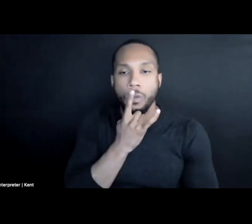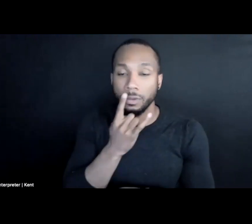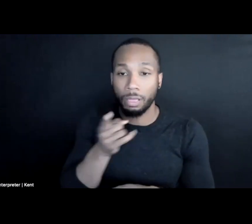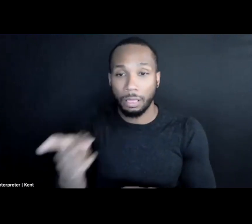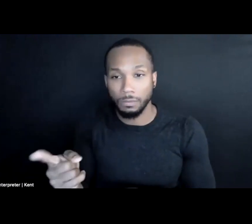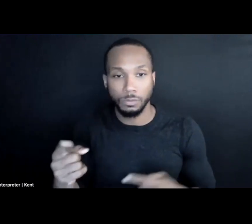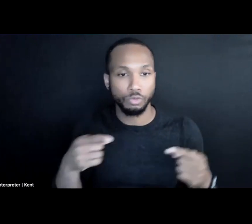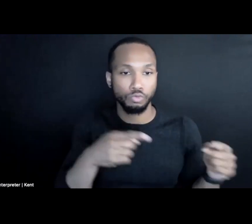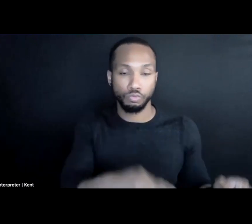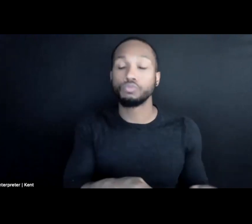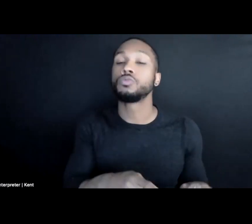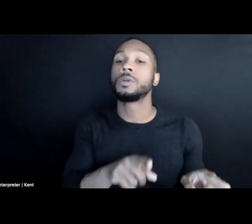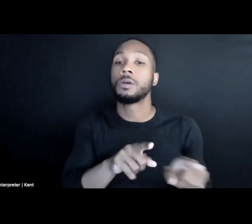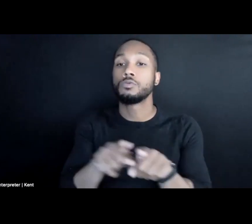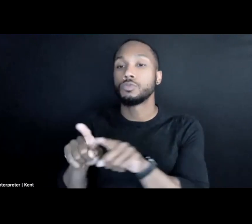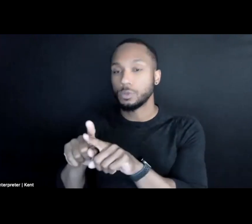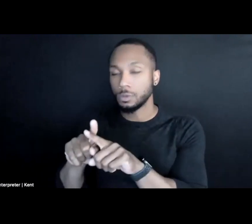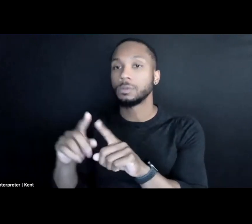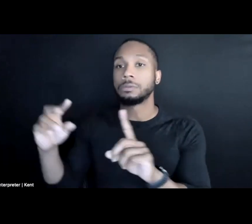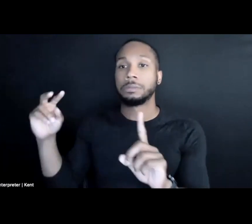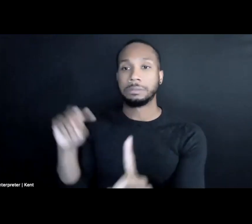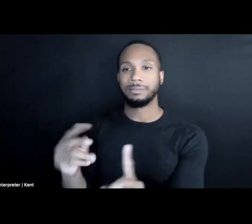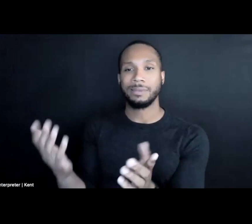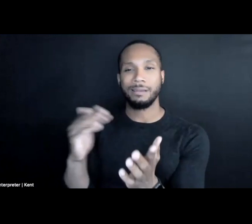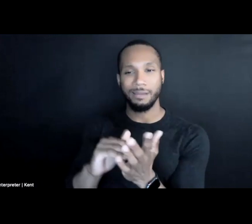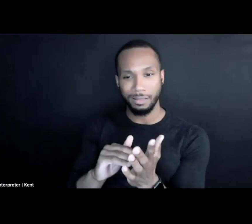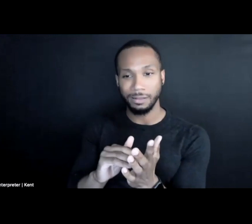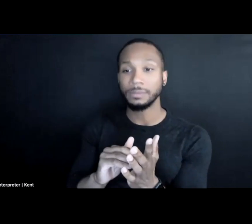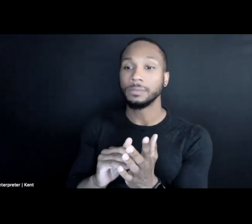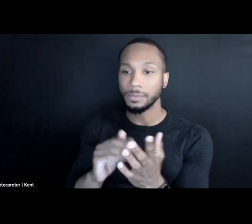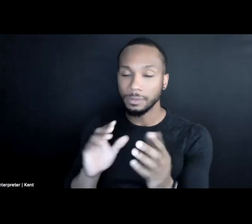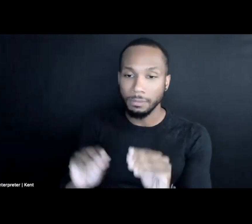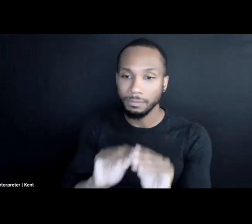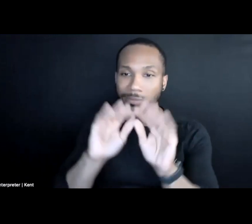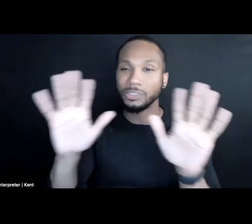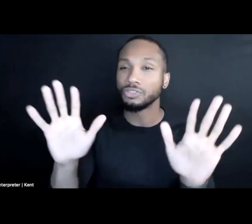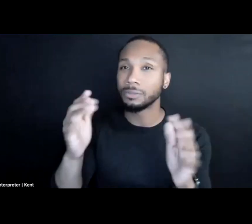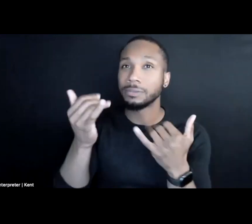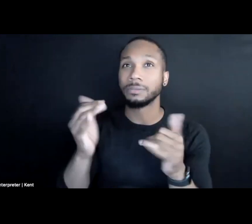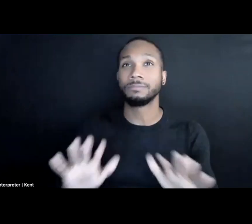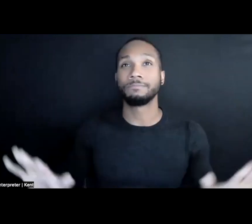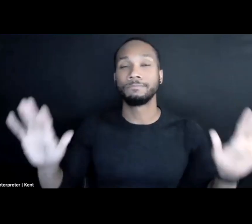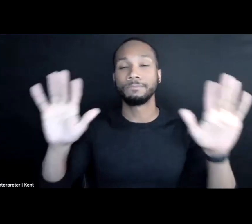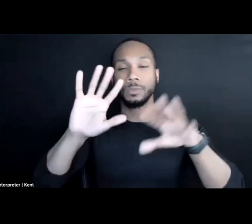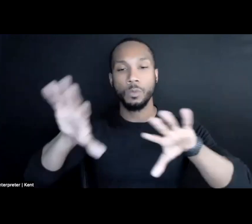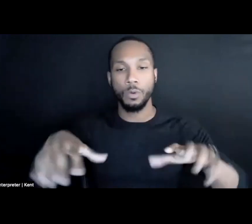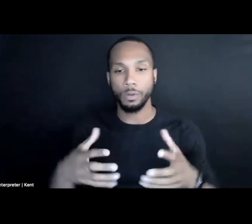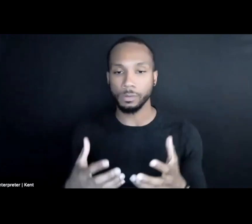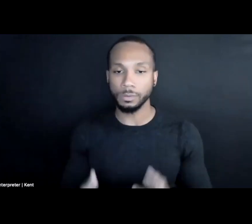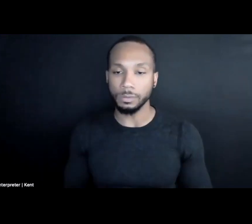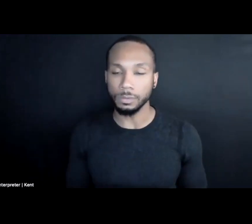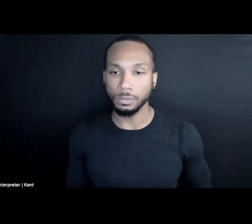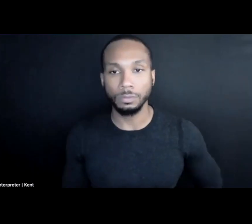y vuelvas a verle el sentido a la magia y al amarillo del mundo.